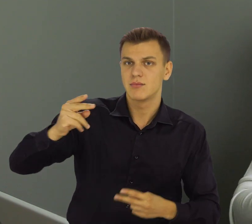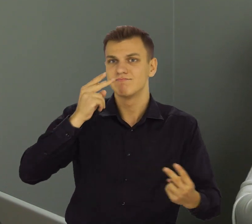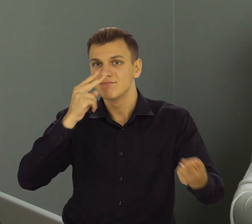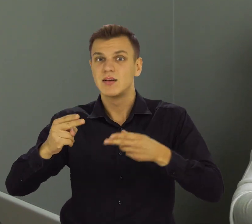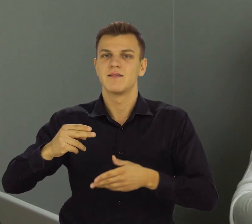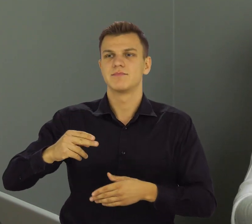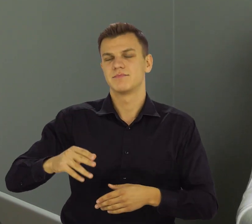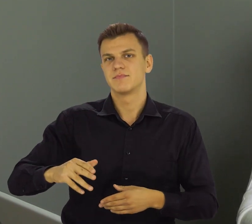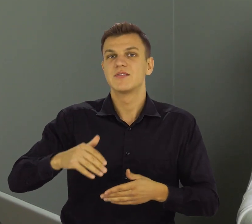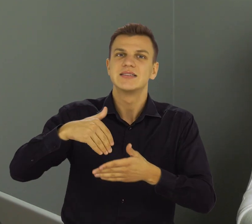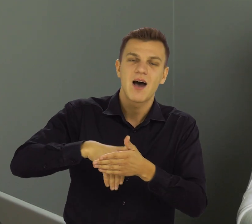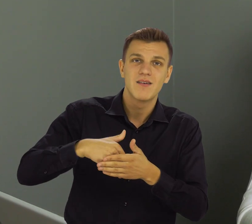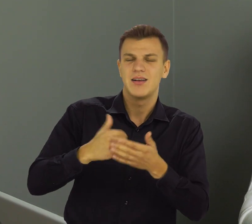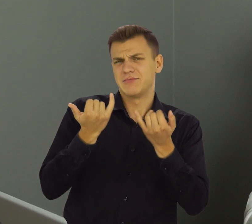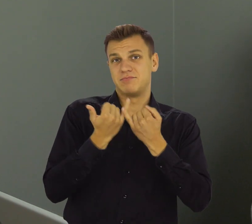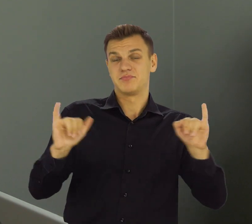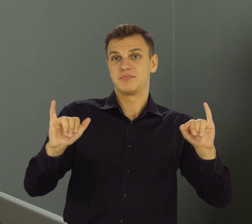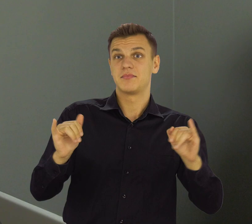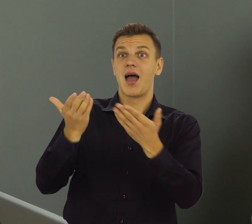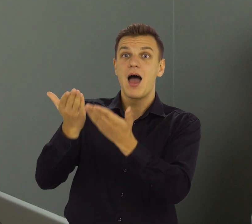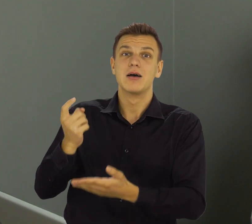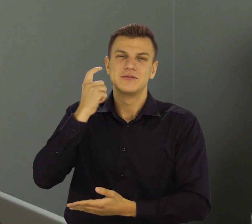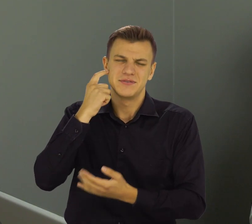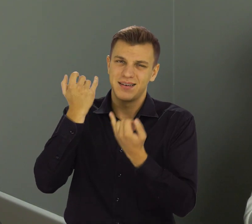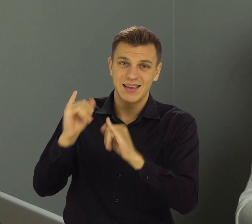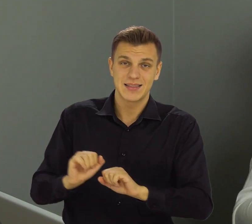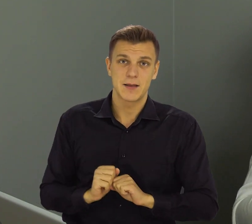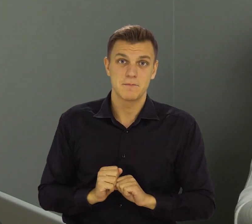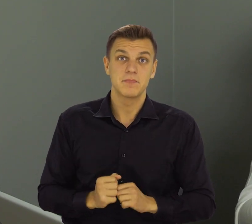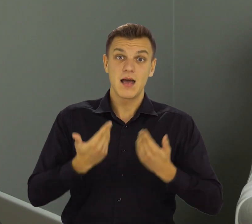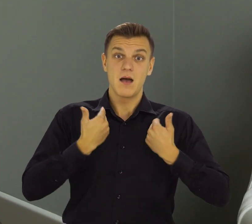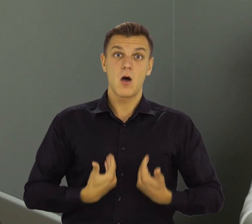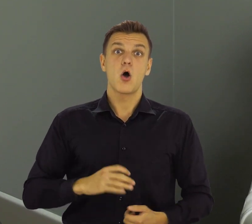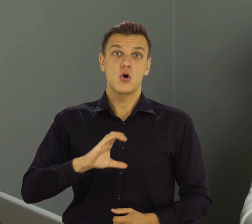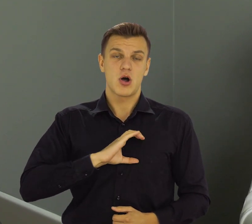czy kulturze niż ich rówieśnicy. Ja też jestem CODA, mam niesłyszących rodziców.